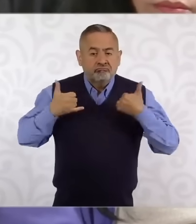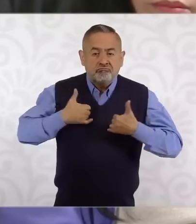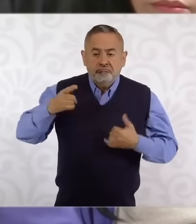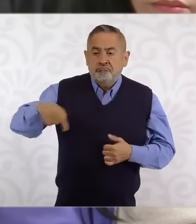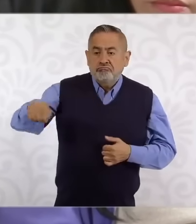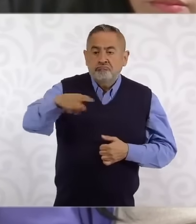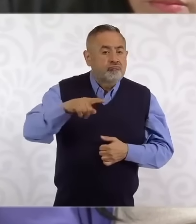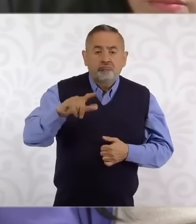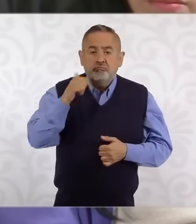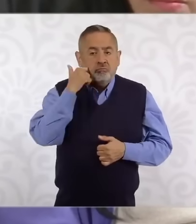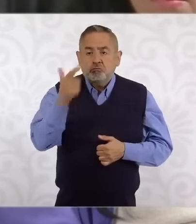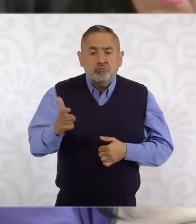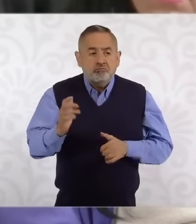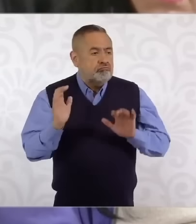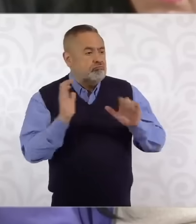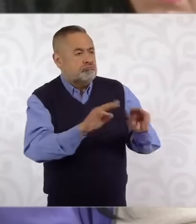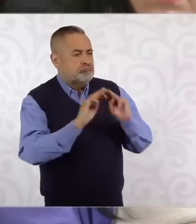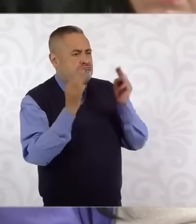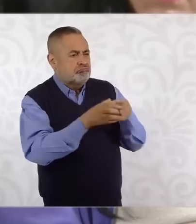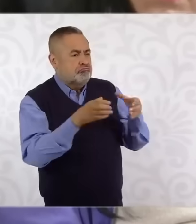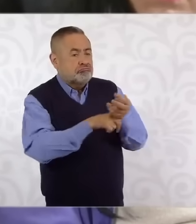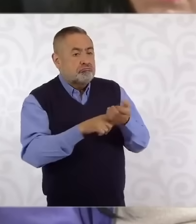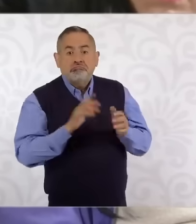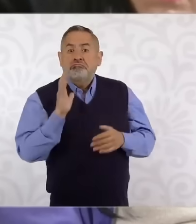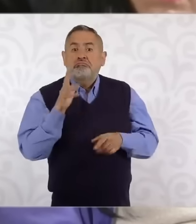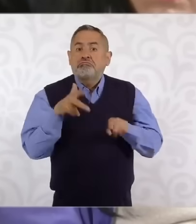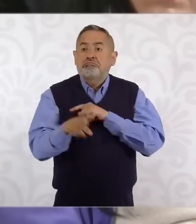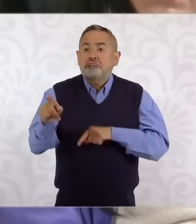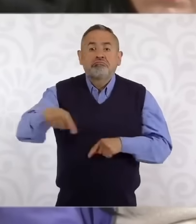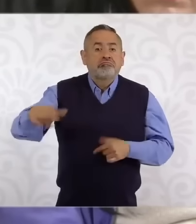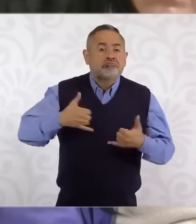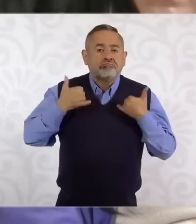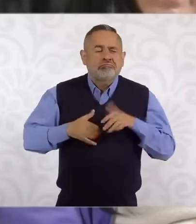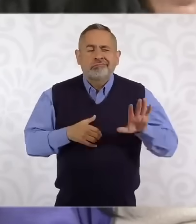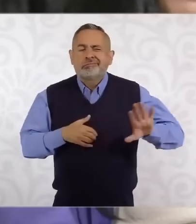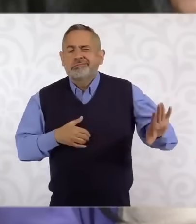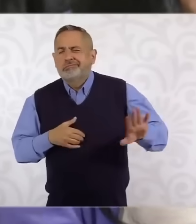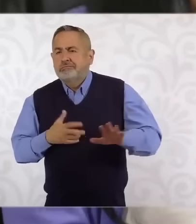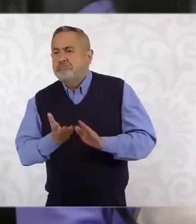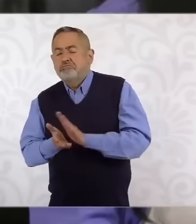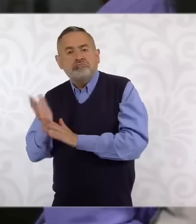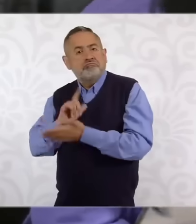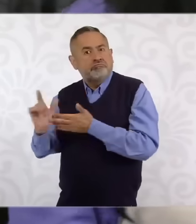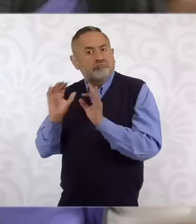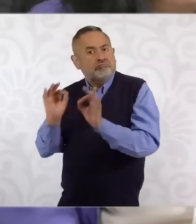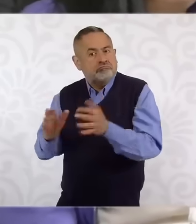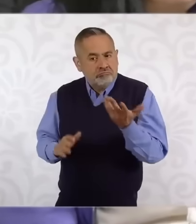los grupos delictivos. Esta y de alguna otra manera hablaba de lo que es la atención a las